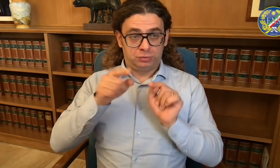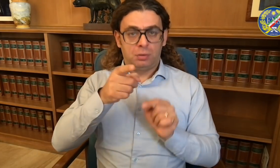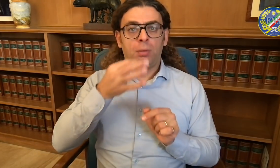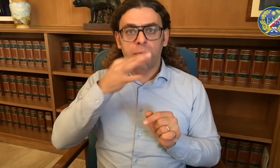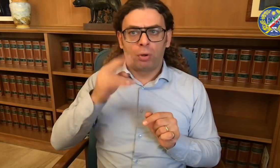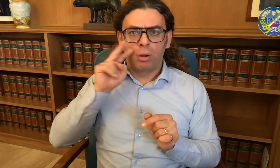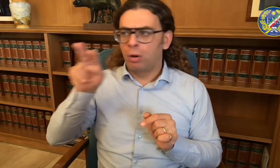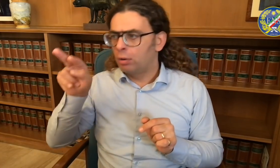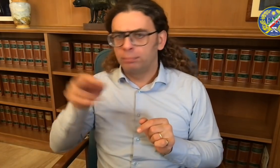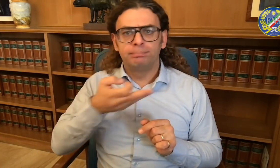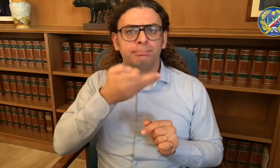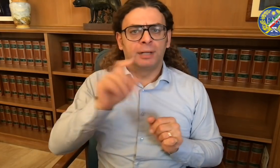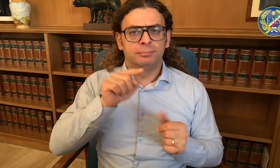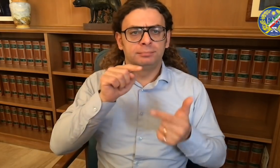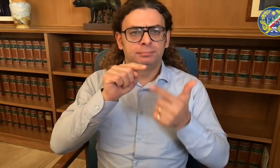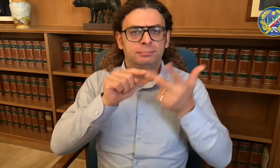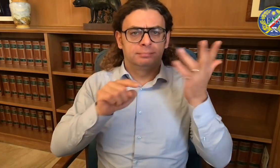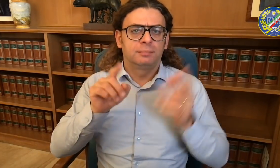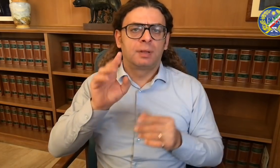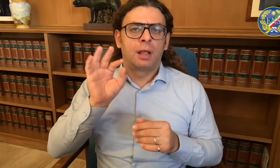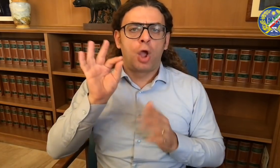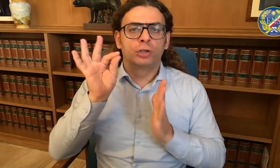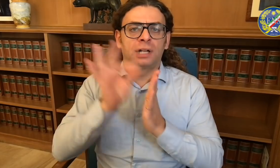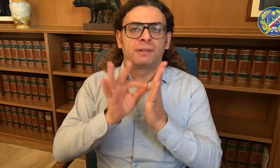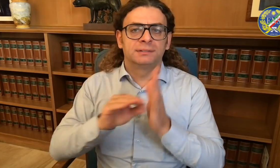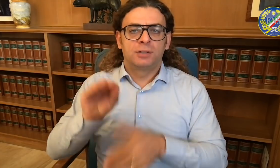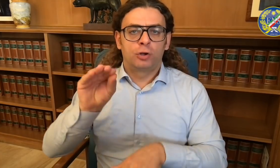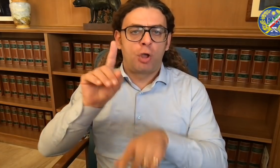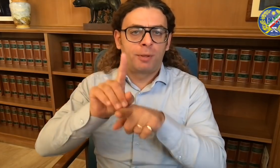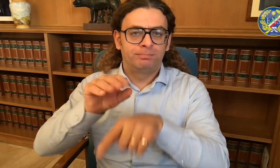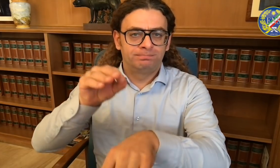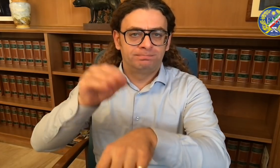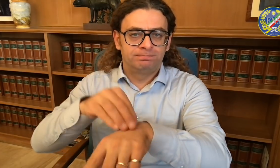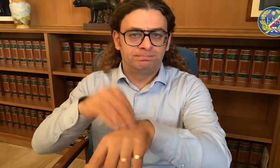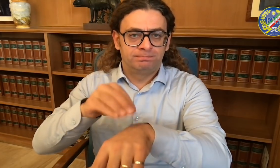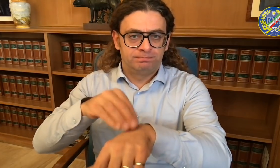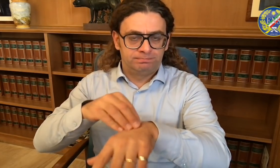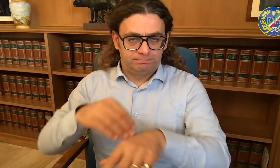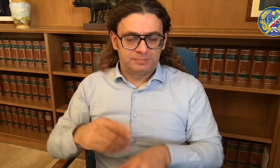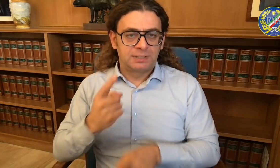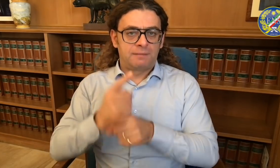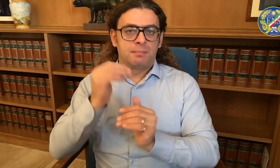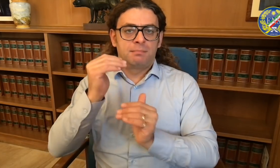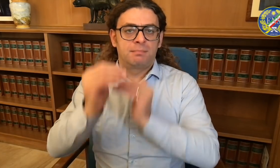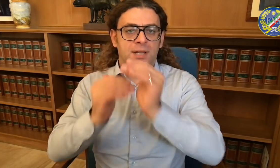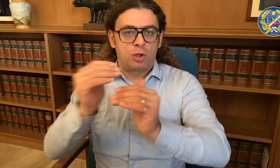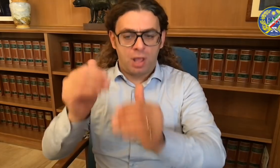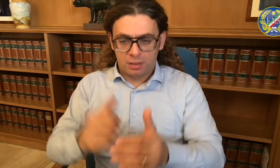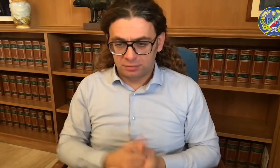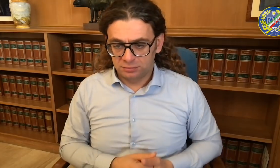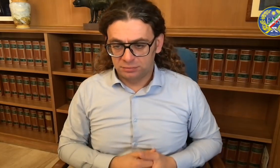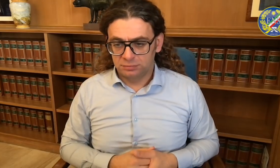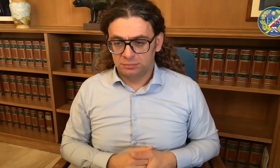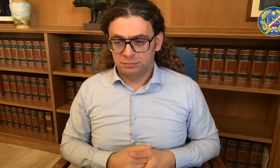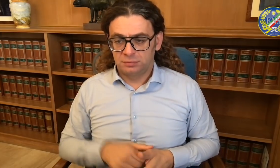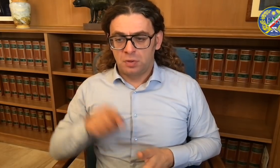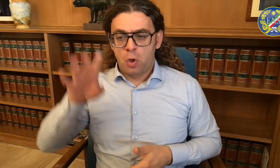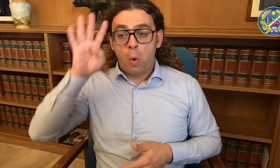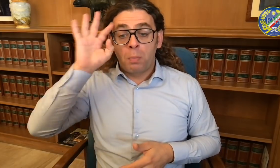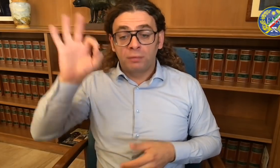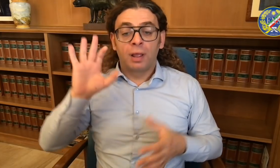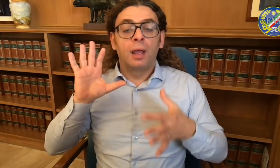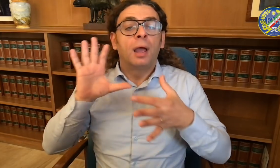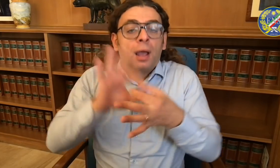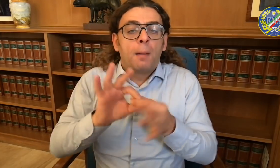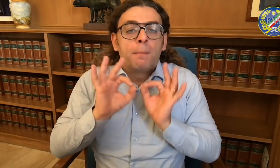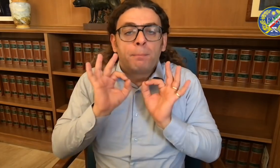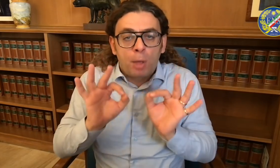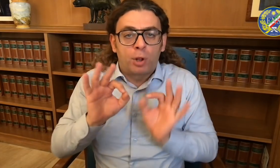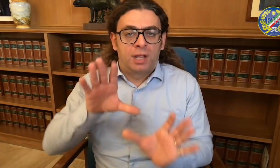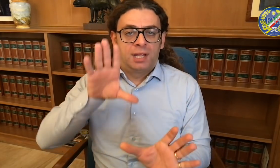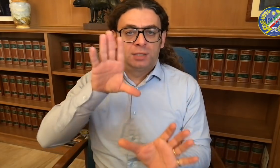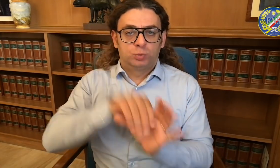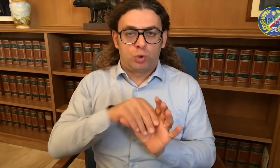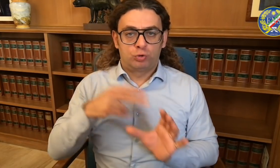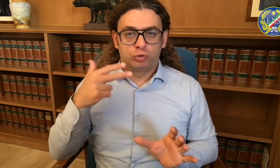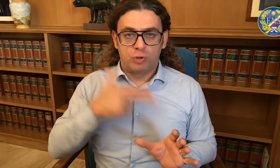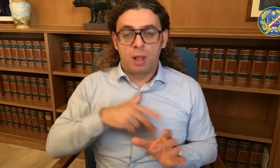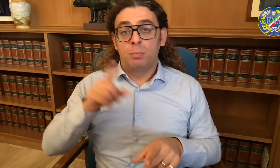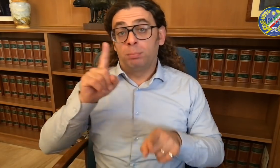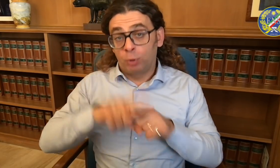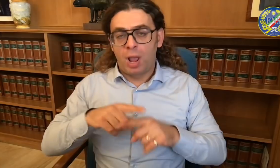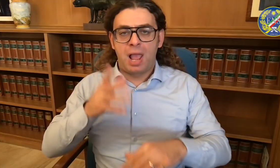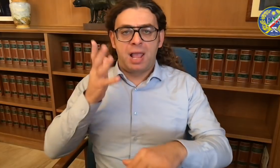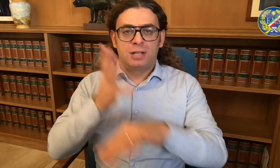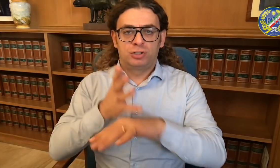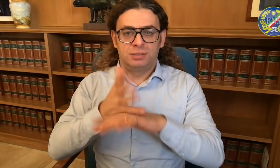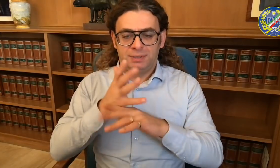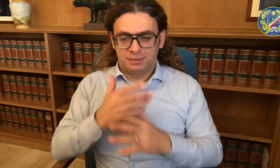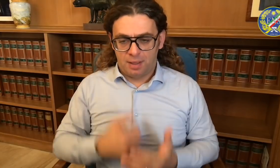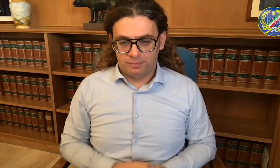rilevando ed elencando le criticità da migliorare con l'obiettivo dell'inclusione sociale e dell'accessibilità,